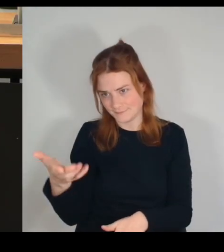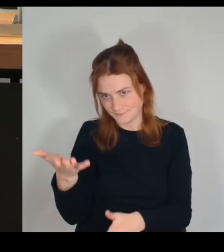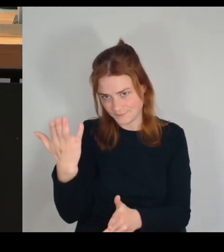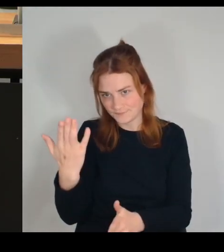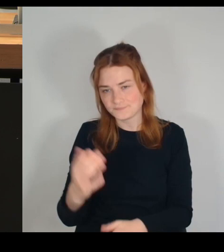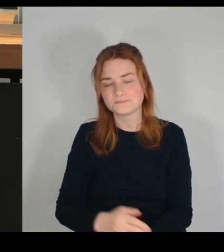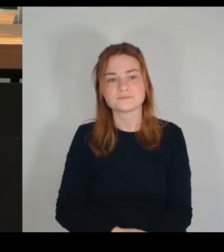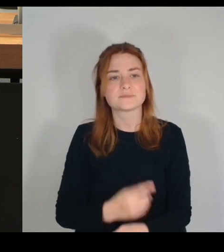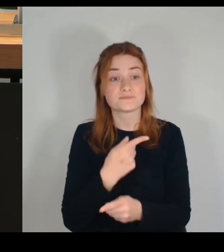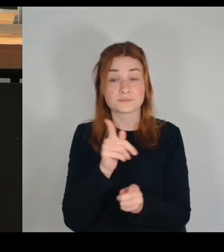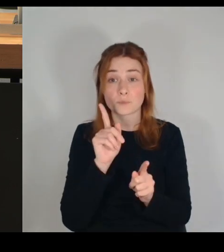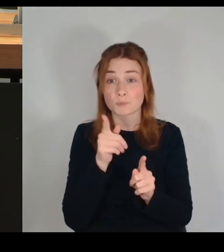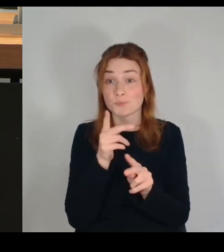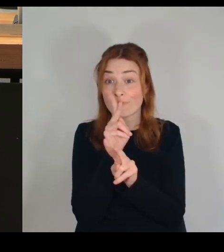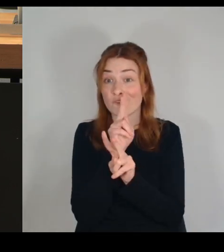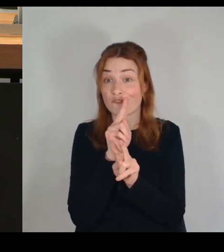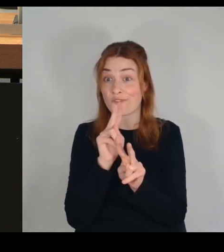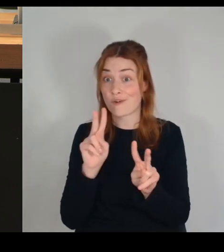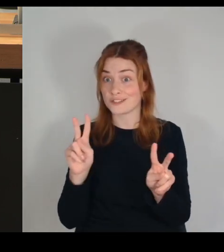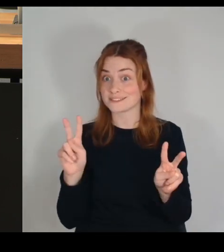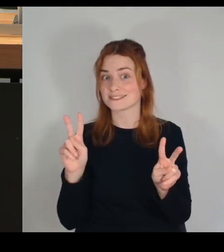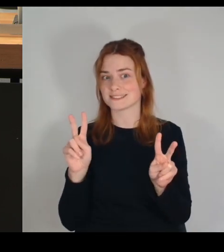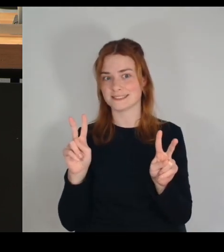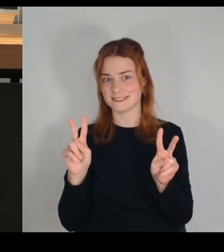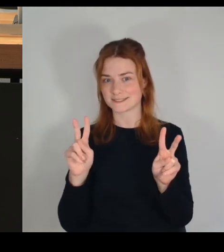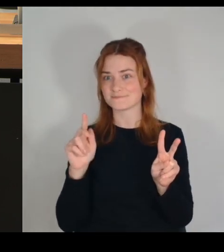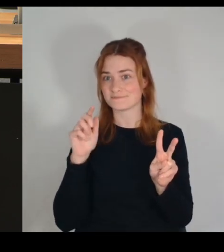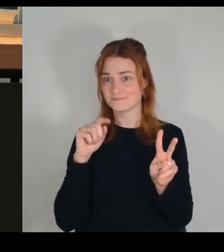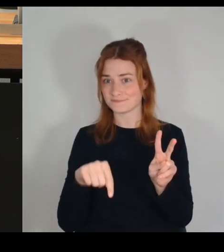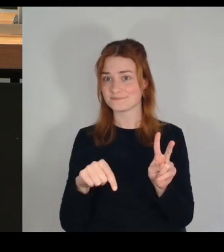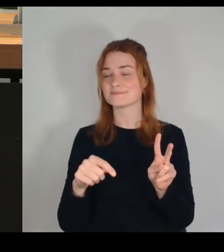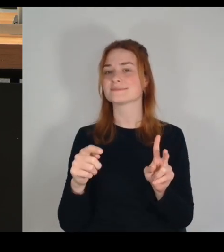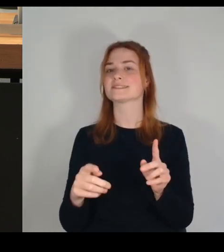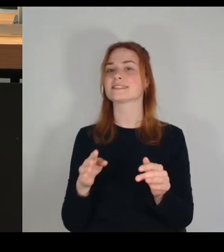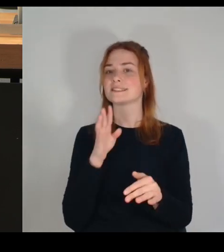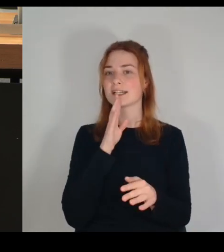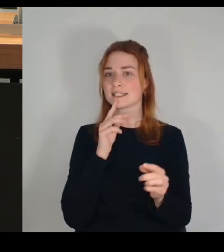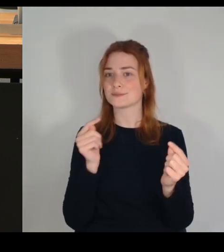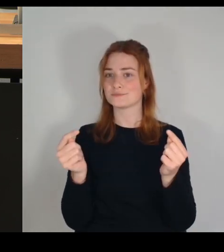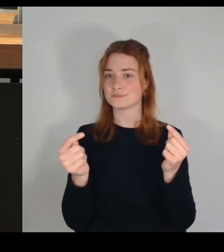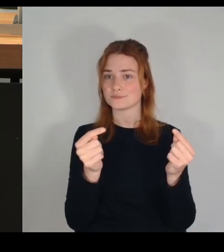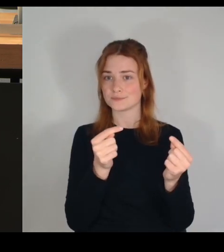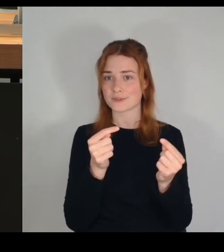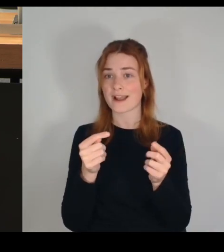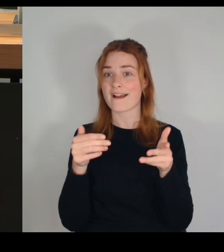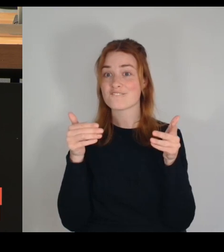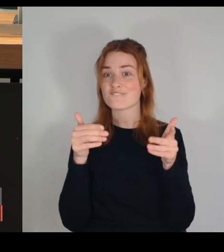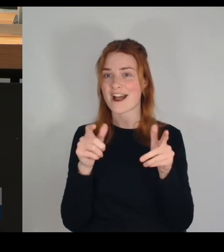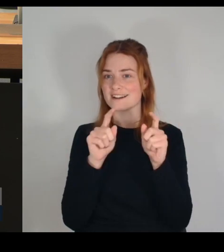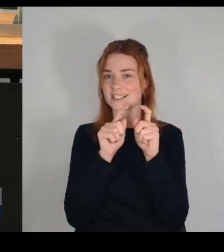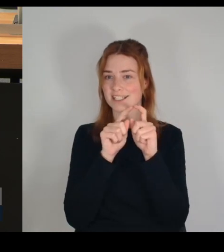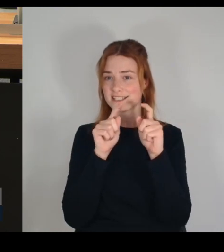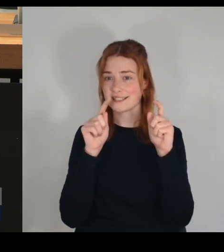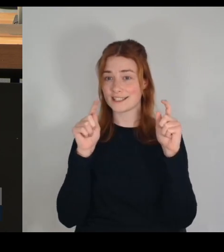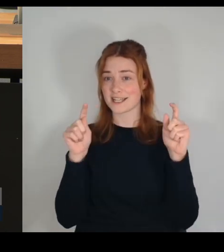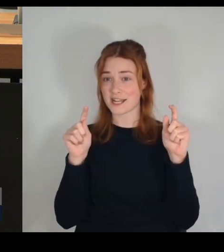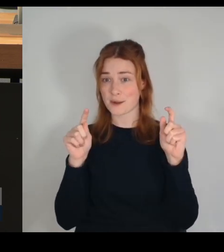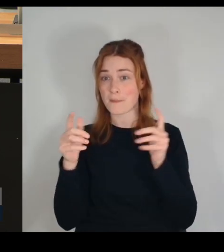vermeintlichen Fachthema, zu einem der möglicherweise weise trockensten Detailfragen